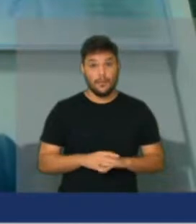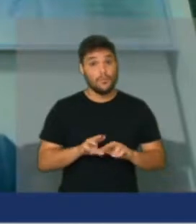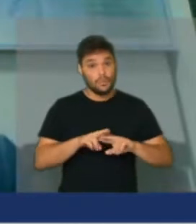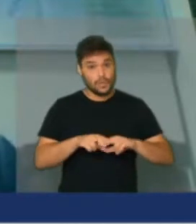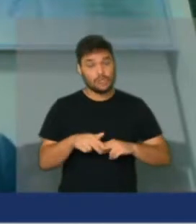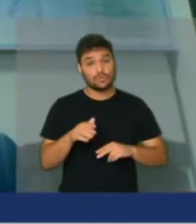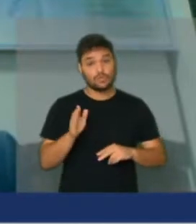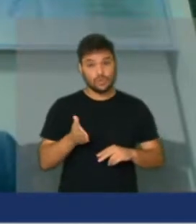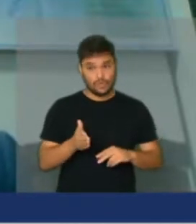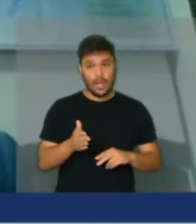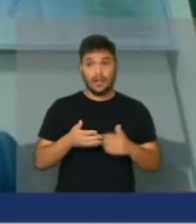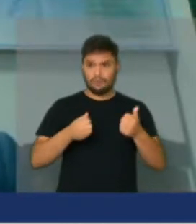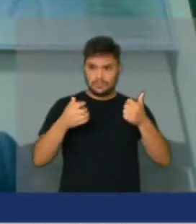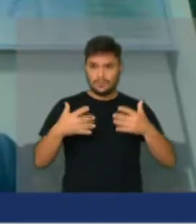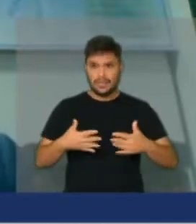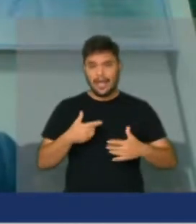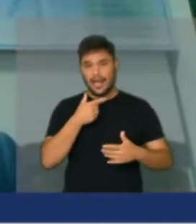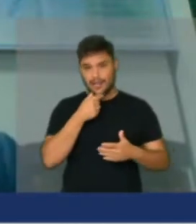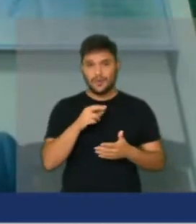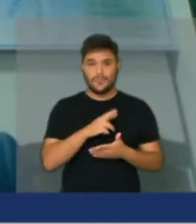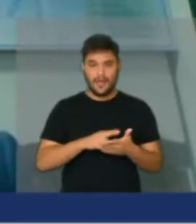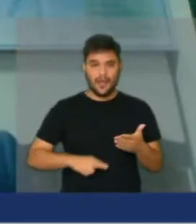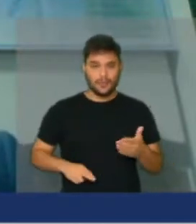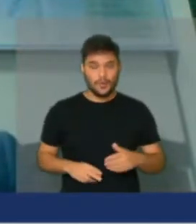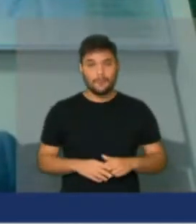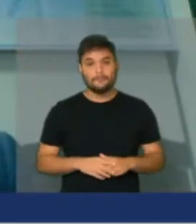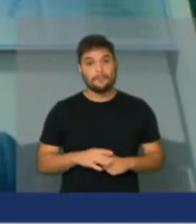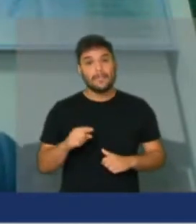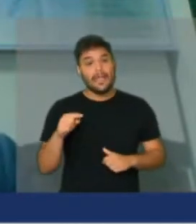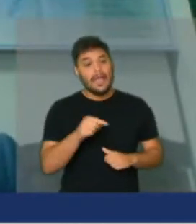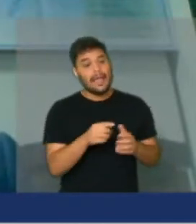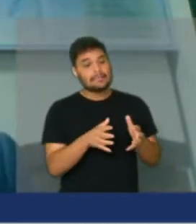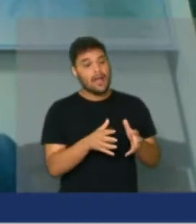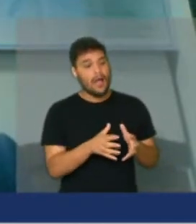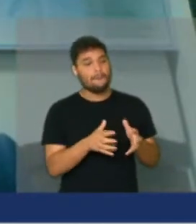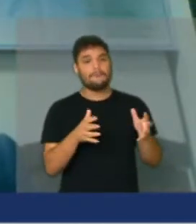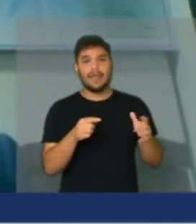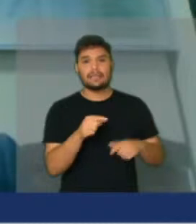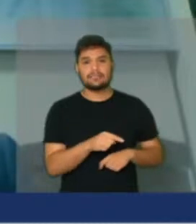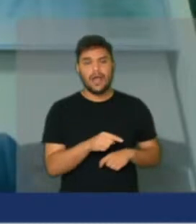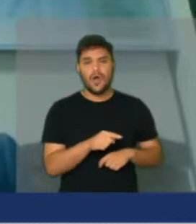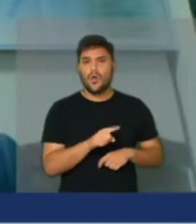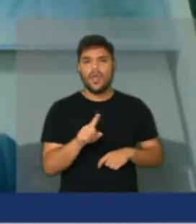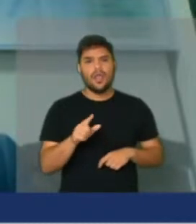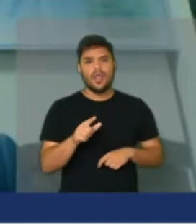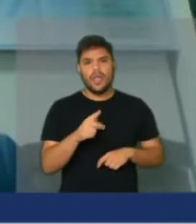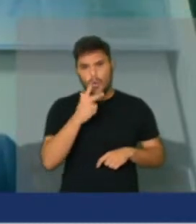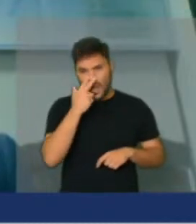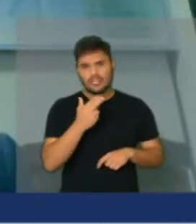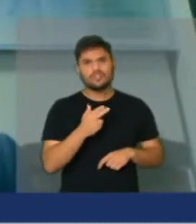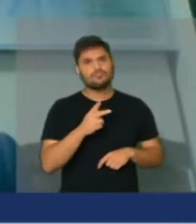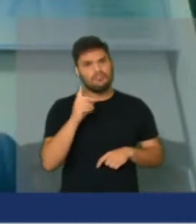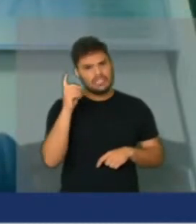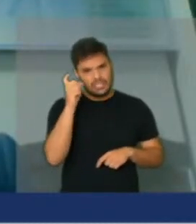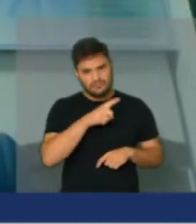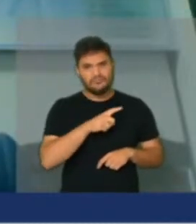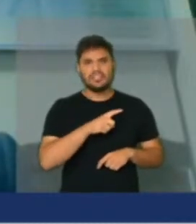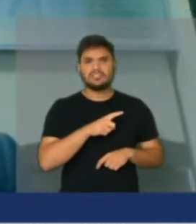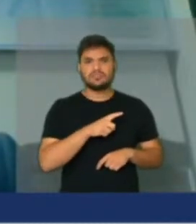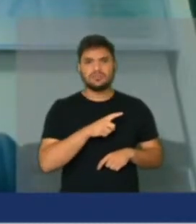NOBRE RELATOR ESSA AMPLIAÇÃO NÃO HAVERÁDIFICULDADE DE IMPLEMENTÁ-LA DO PONTO DE VISTA DA GESTÃO FISCAL POR PARTE DA UNIÃO, NESSE CONTEXTO, SENHOR PRESIDENTE, SENHORAS E SENHORES DEPUTADOS,